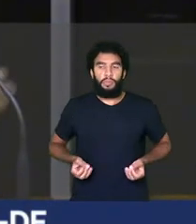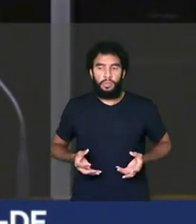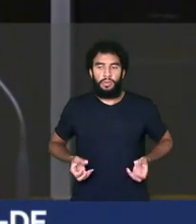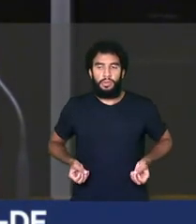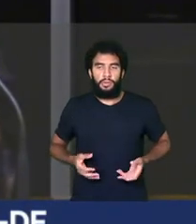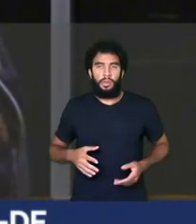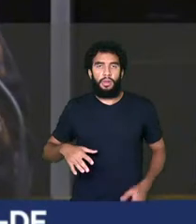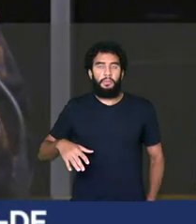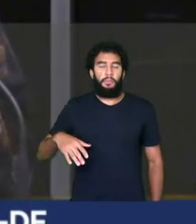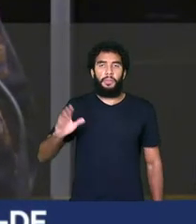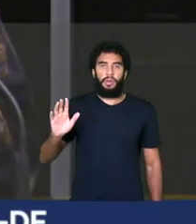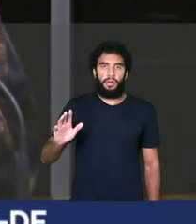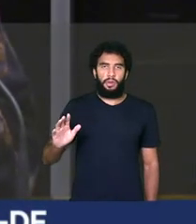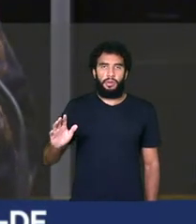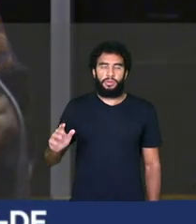QUE APONTAM QUE VOCÊ GASTARÁ MUITO MAIS DO QUE SE PREVÊ,